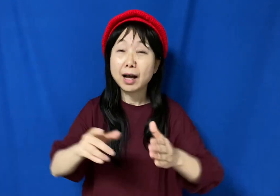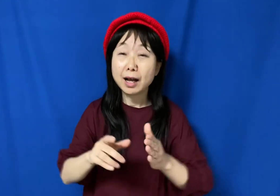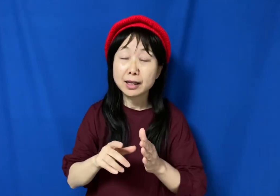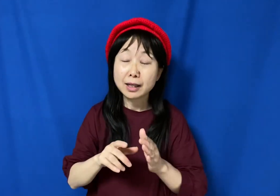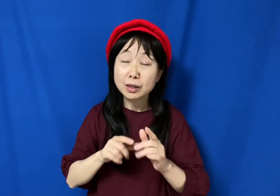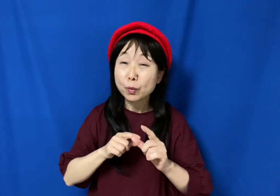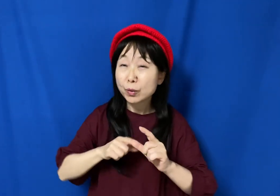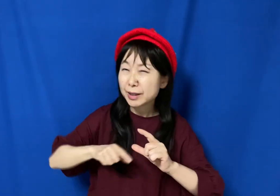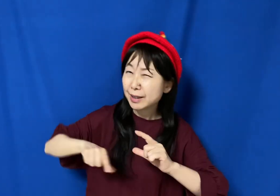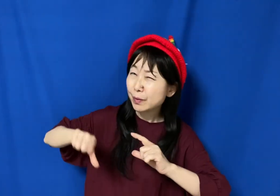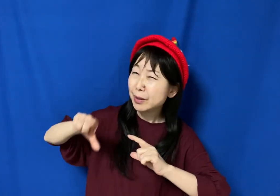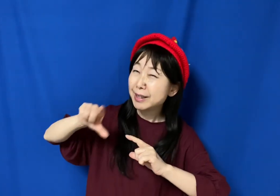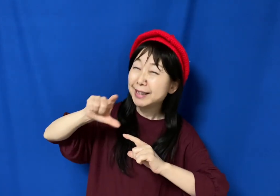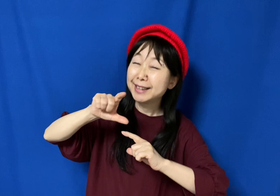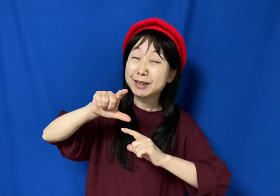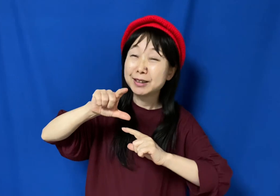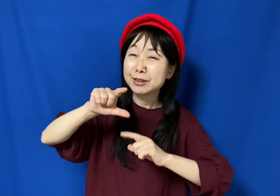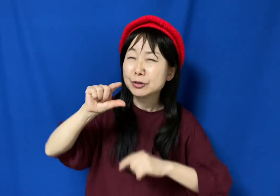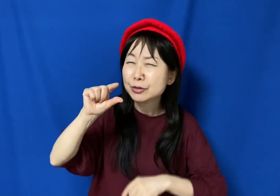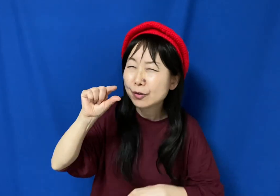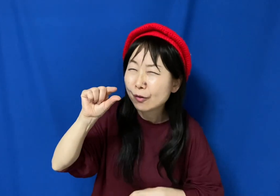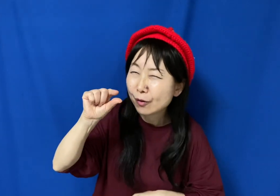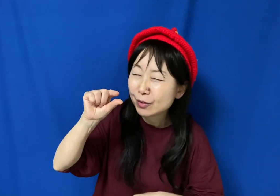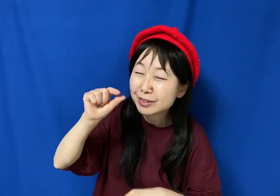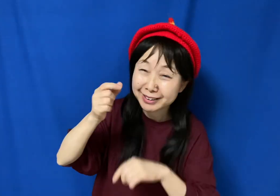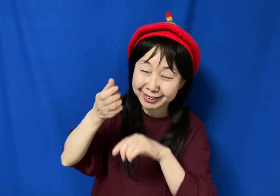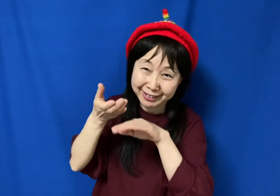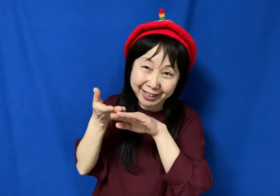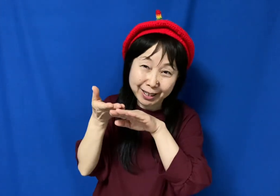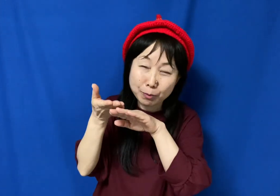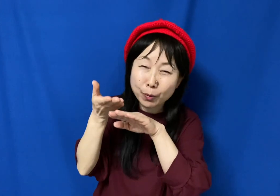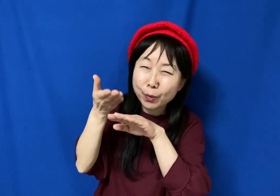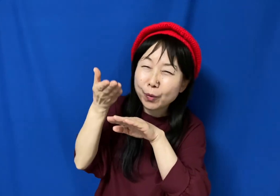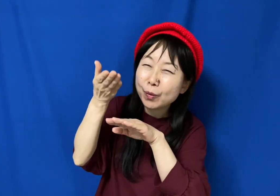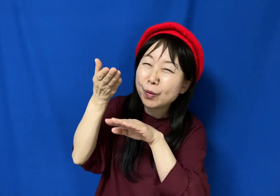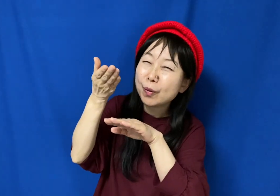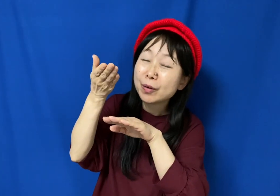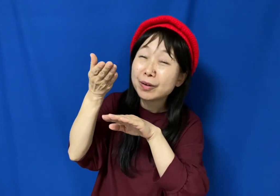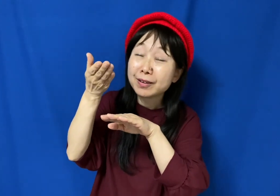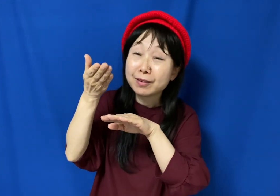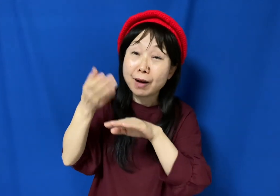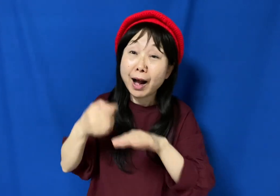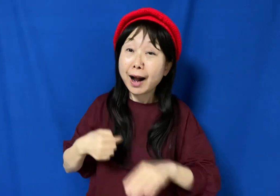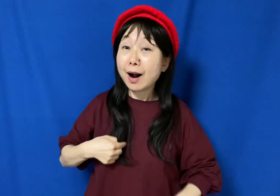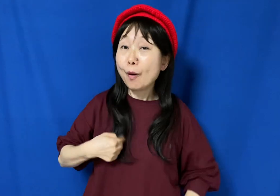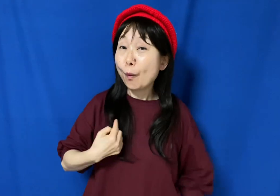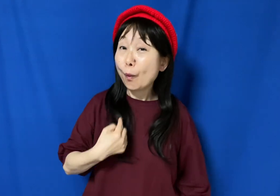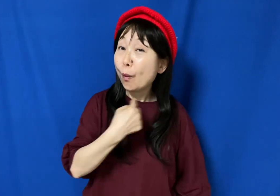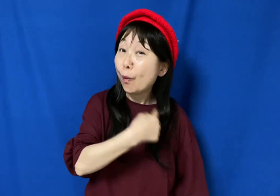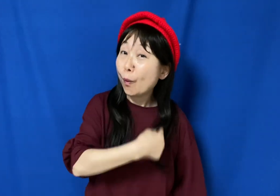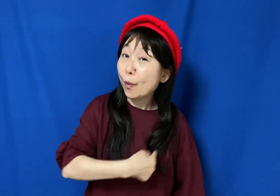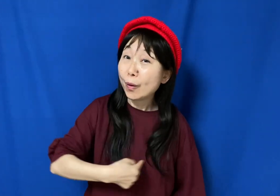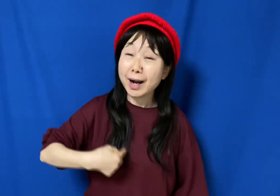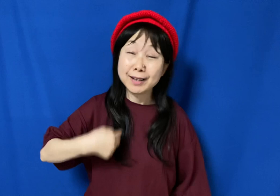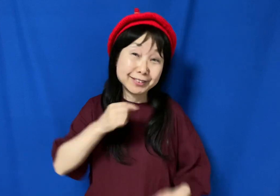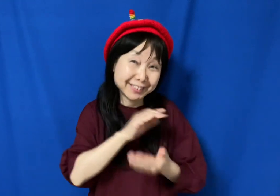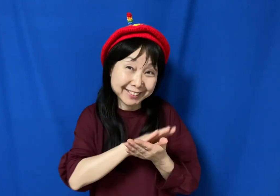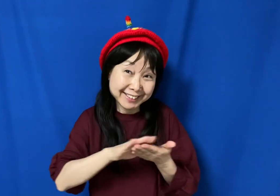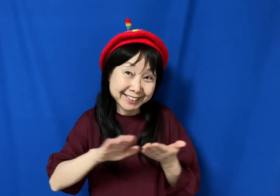より 少しでも（手話：少し・以上） わが心が（手話：自分自身・心） 美しく